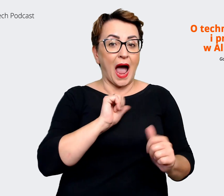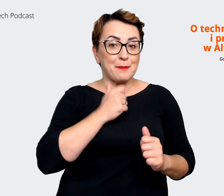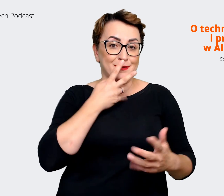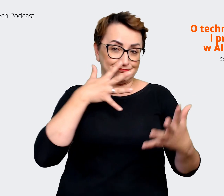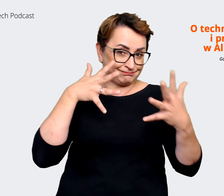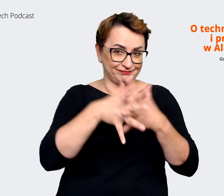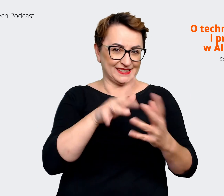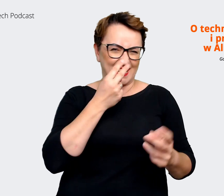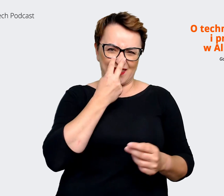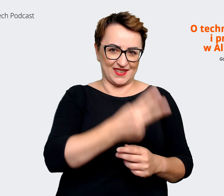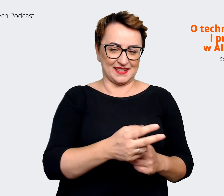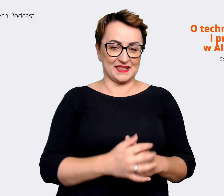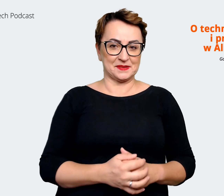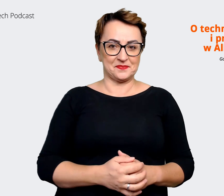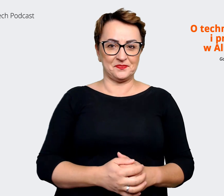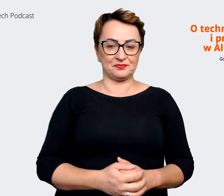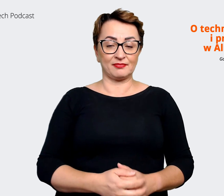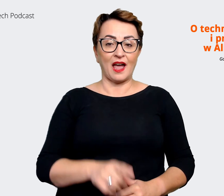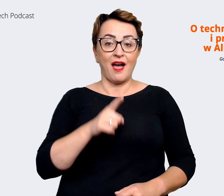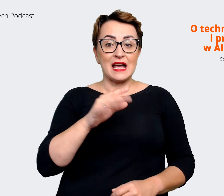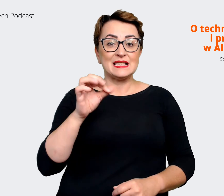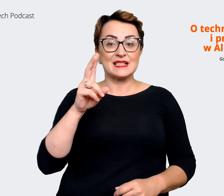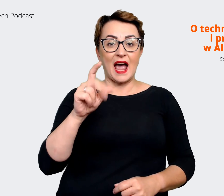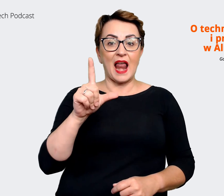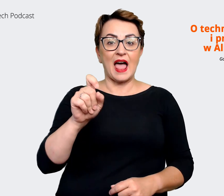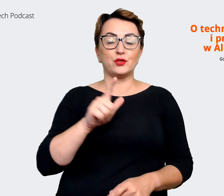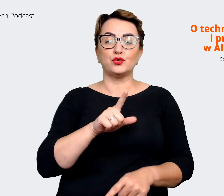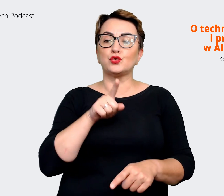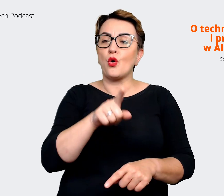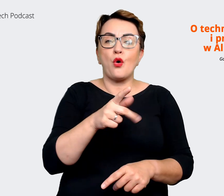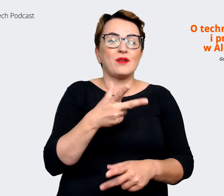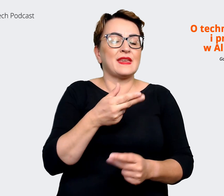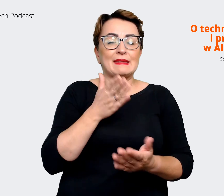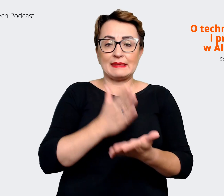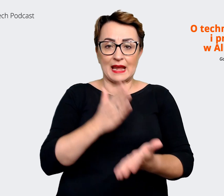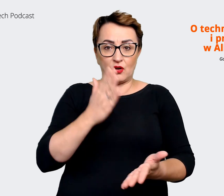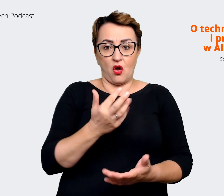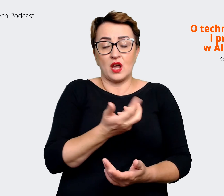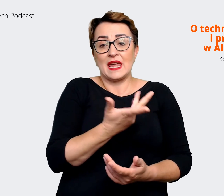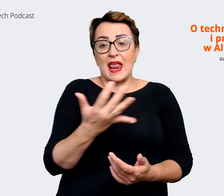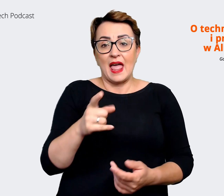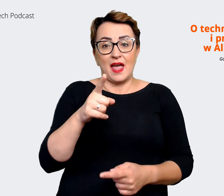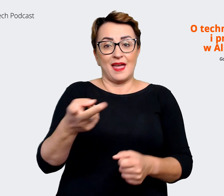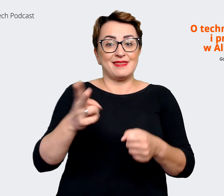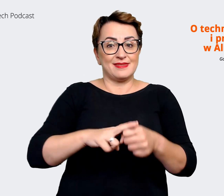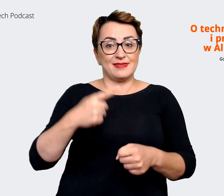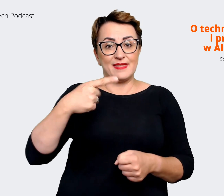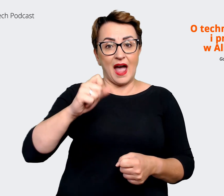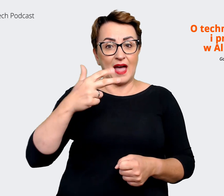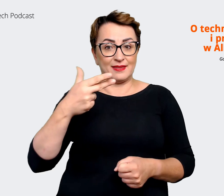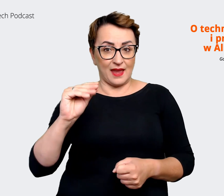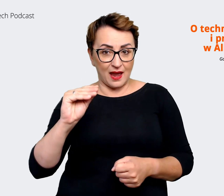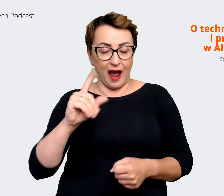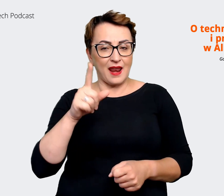Jednak ta skala to nie jest tylko to, ile jest tych danych, tylko też jak szybko one spływają.